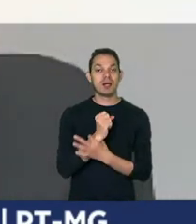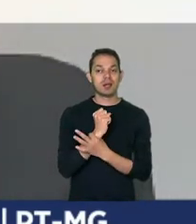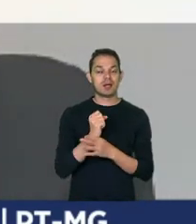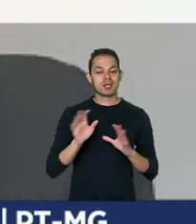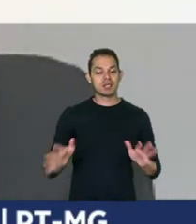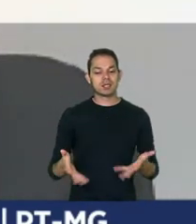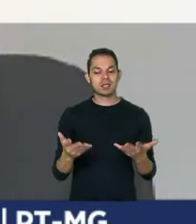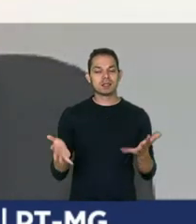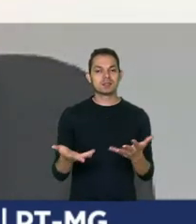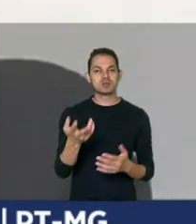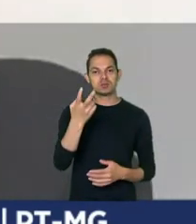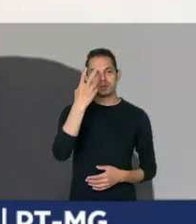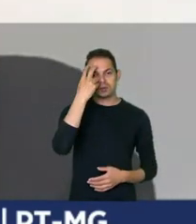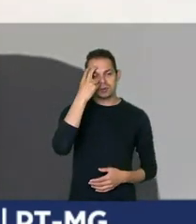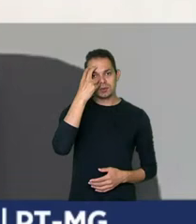REAIS PARA GARANTIR O